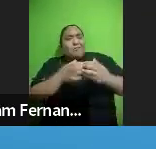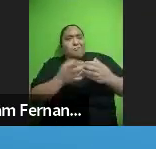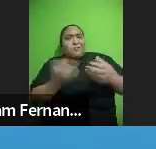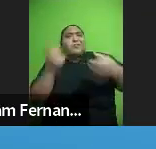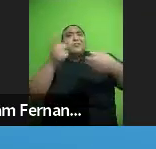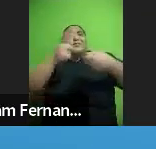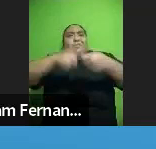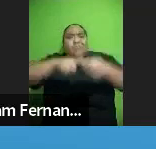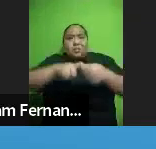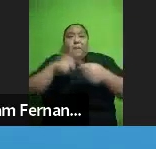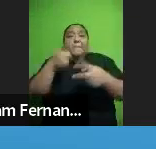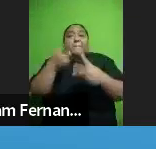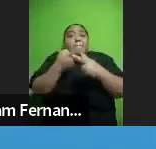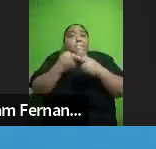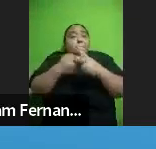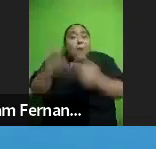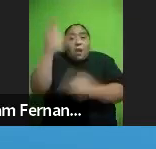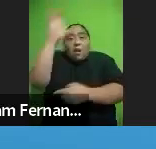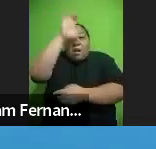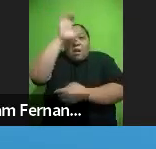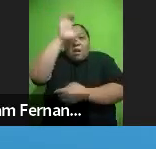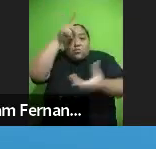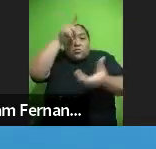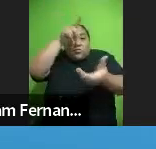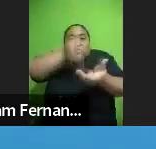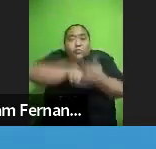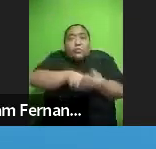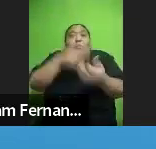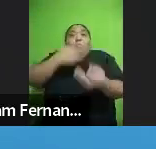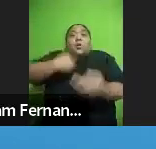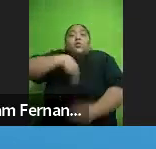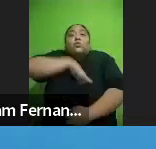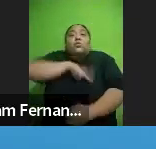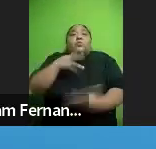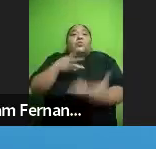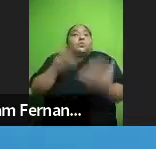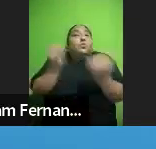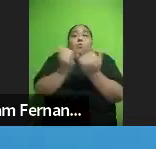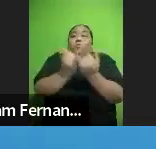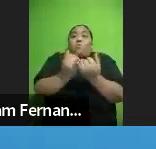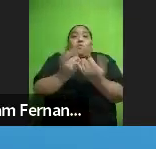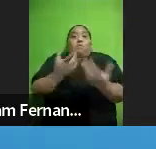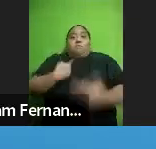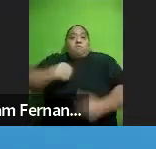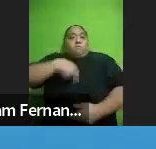parte de esta comunidad , aunque es un , aunque es un proceso de inculturación inculturación, en donde también formamos parte de la